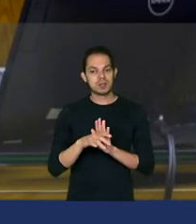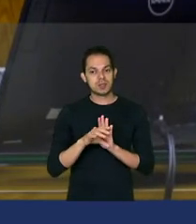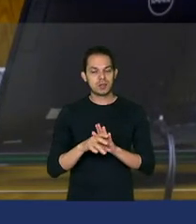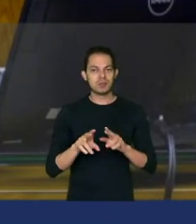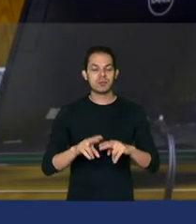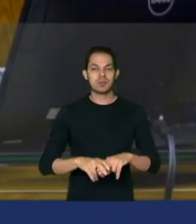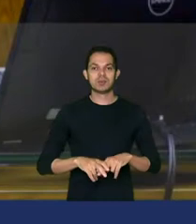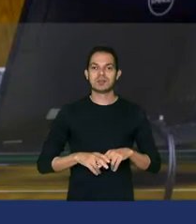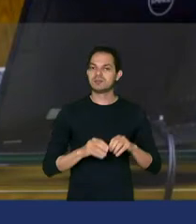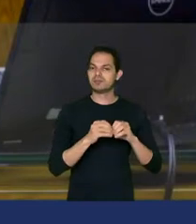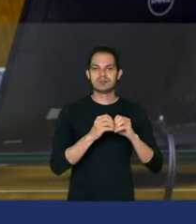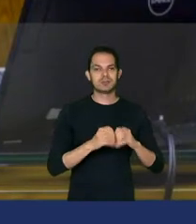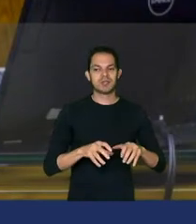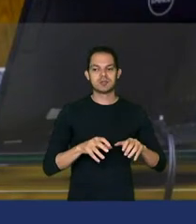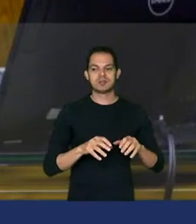DE NÚMERO 38 PERMANECE VÍCIO